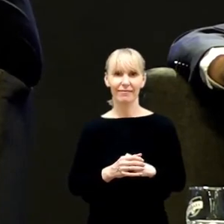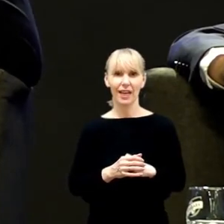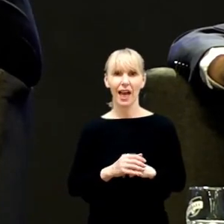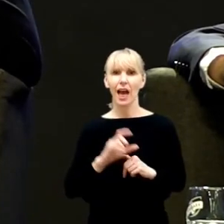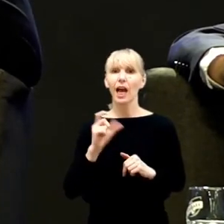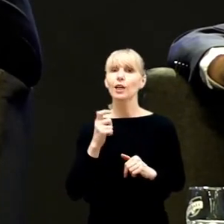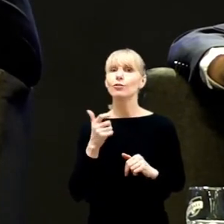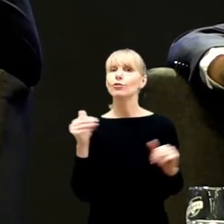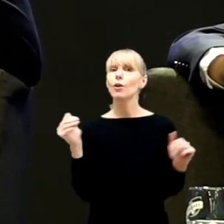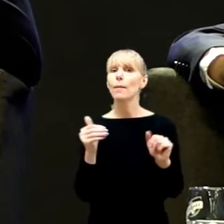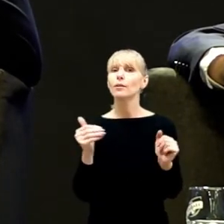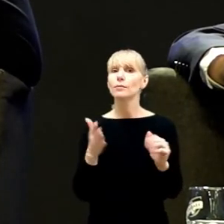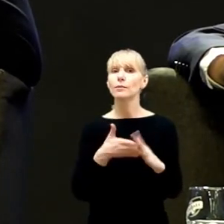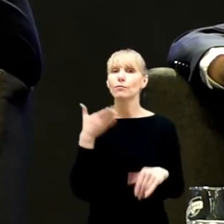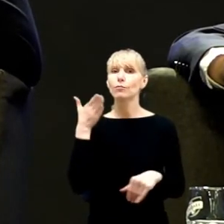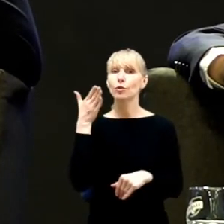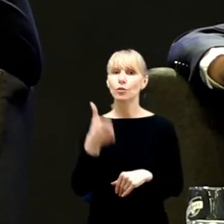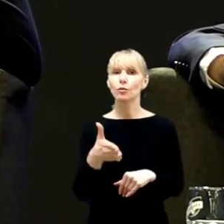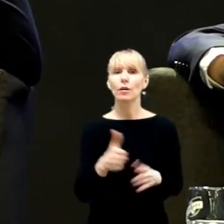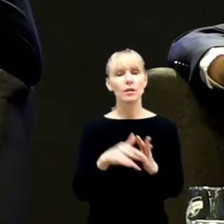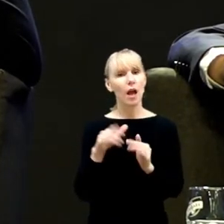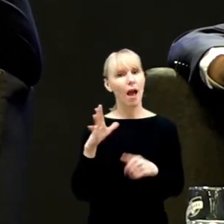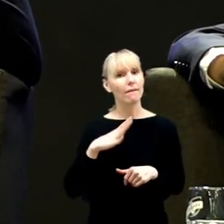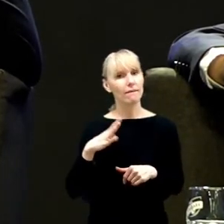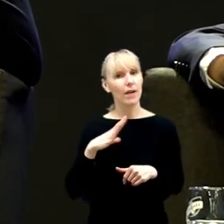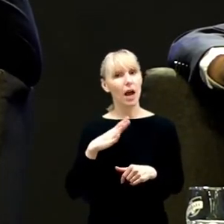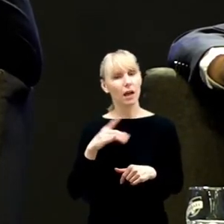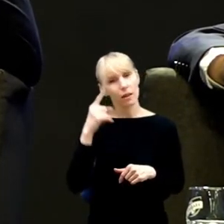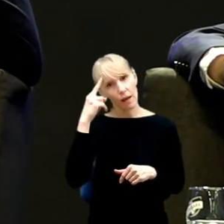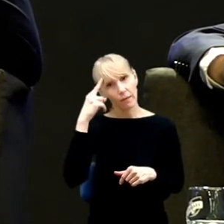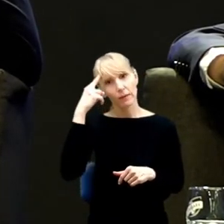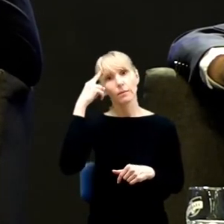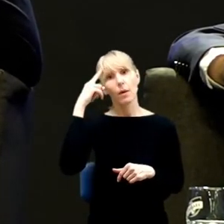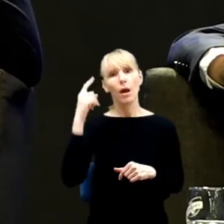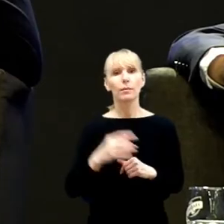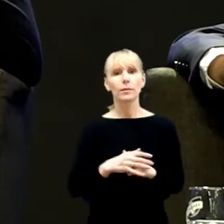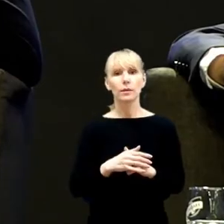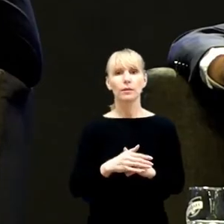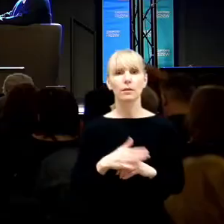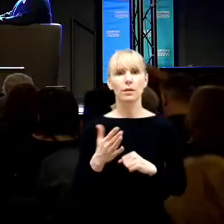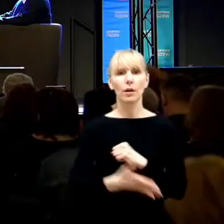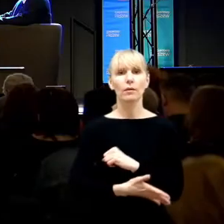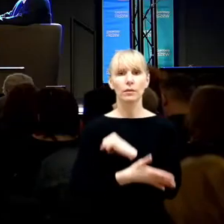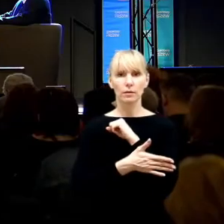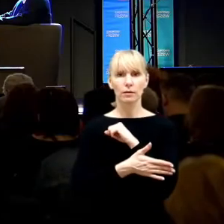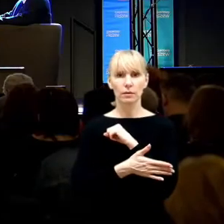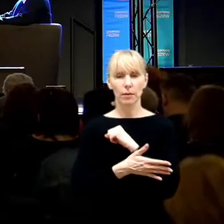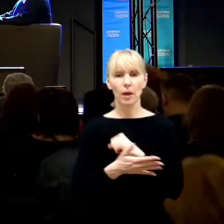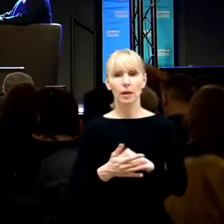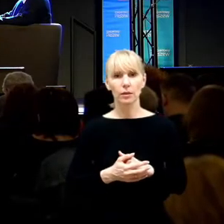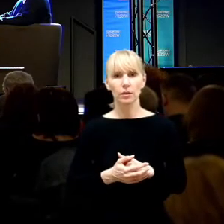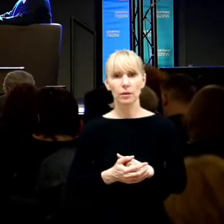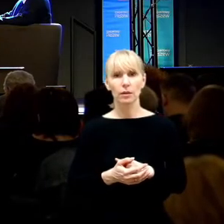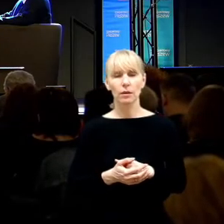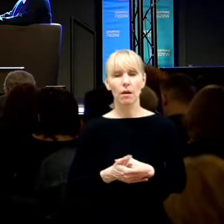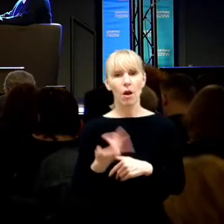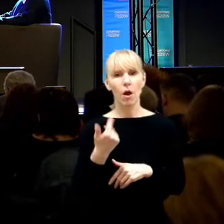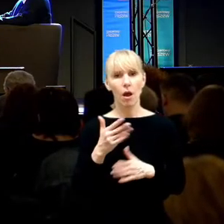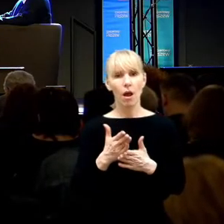a warto wspomnieć o wsparciu, przedsięwzięciu podwyższonej efektywności energetycznej.